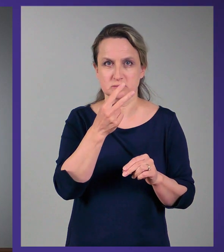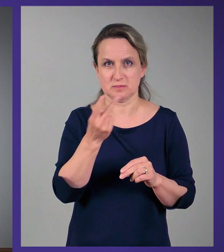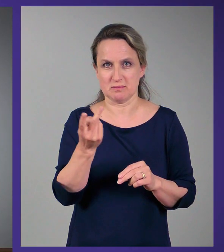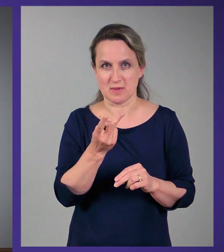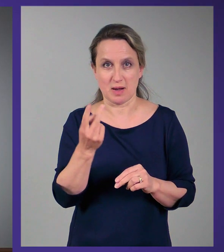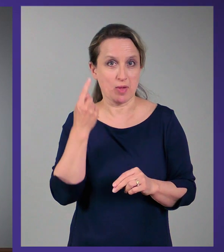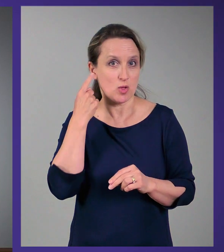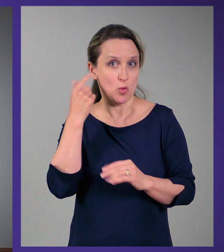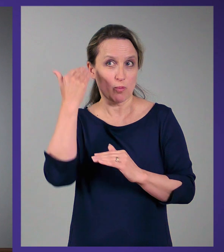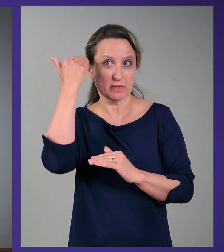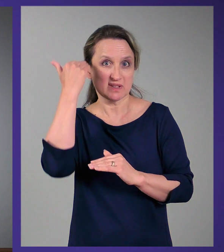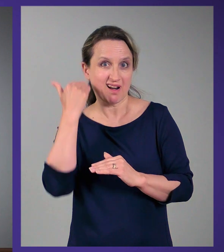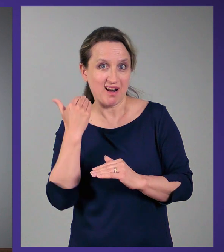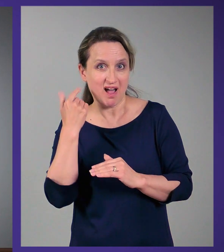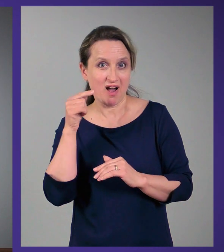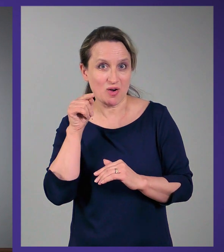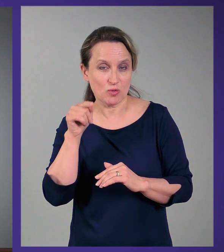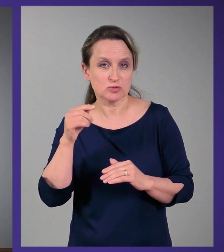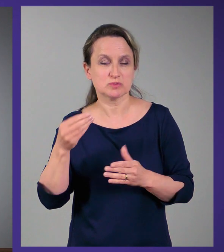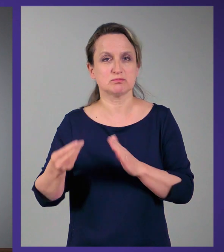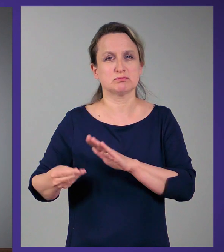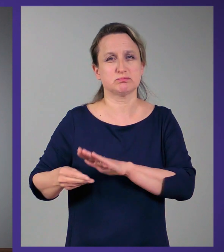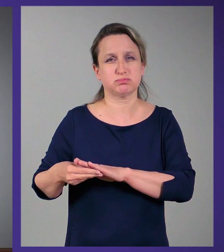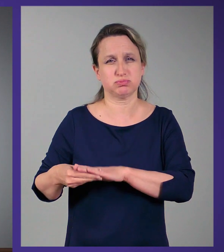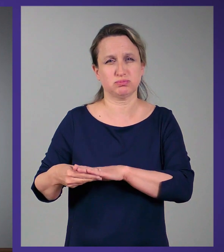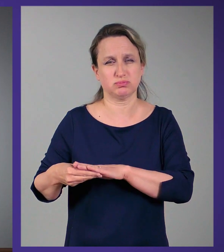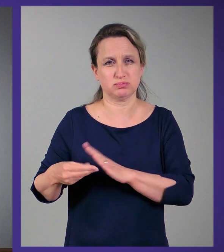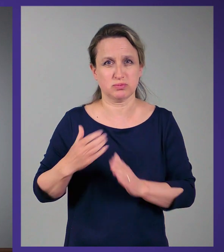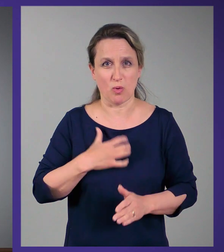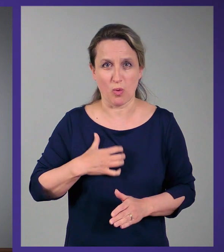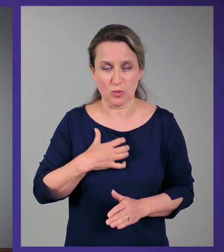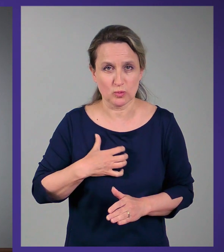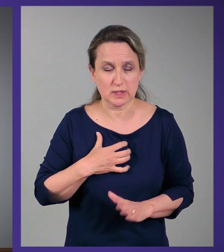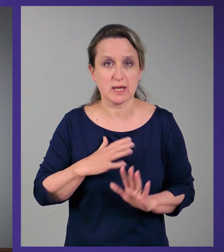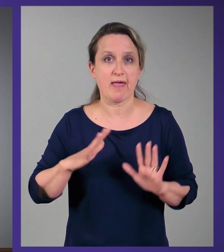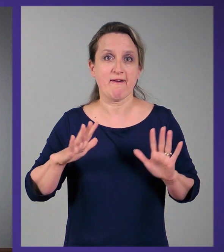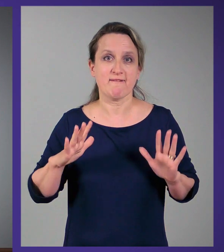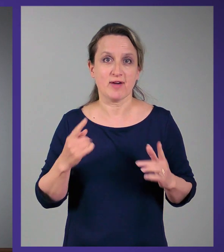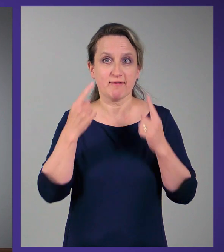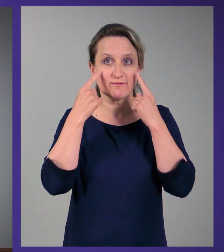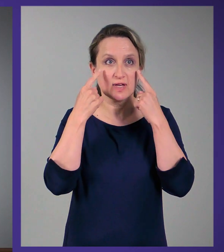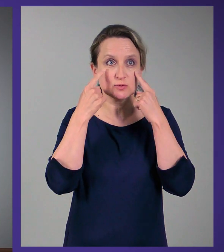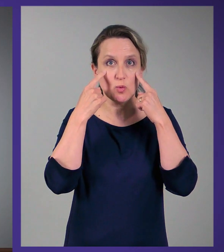oluline alarmsüsteemi vibreerimine või visuaalne märguanne.